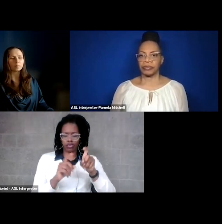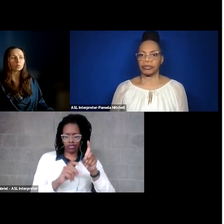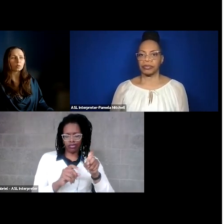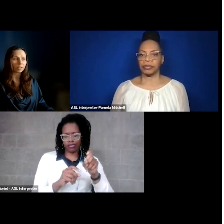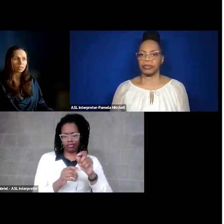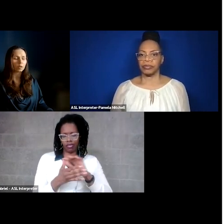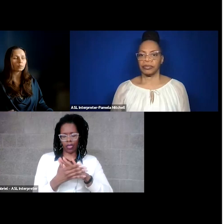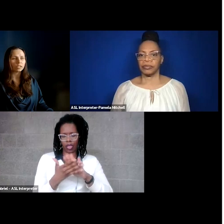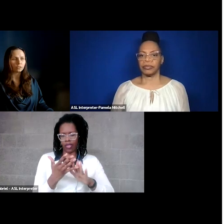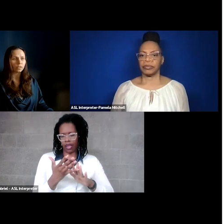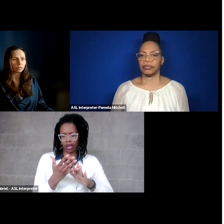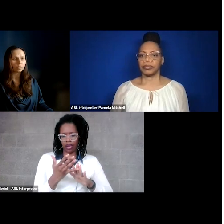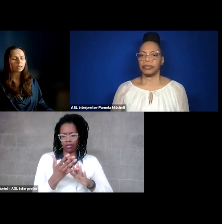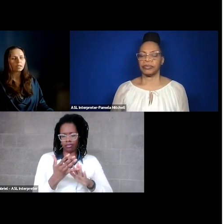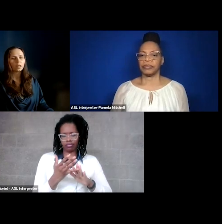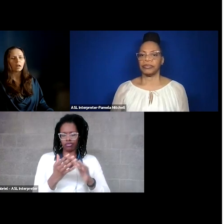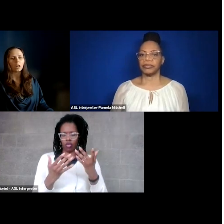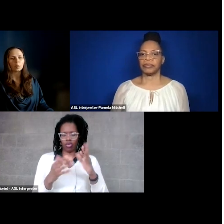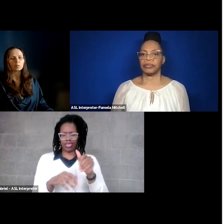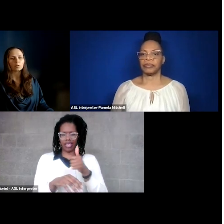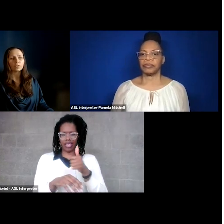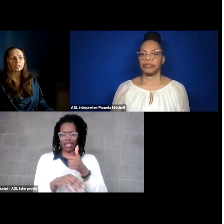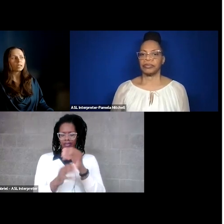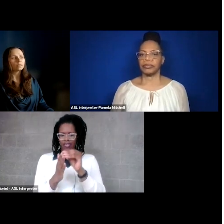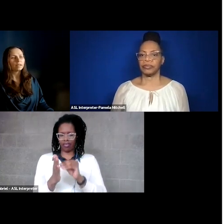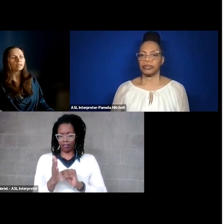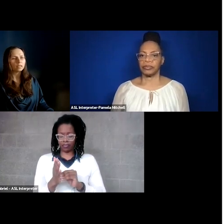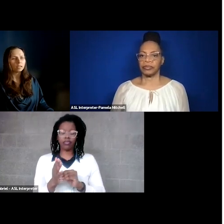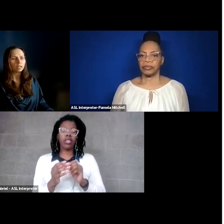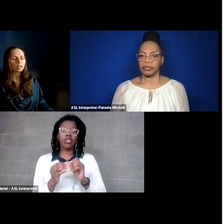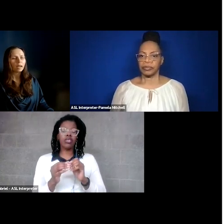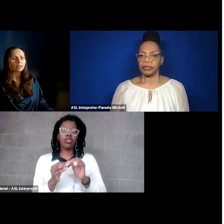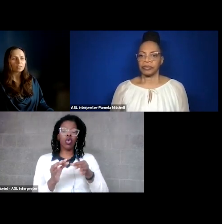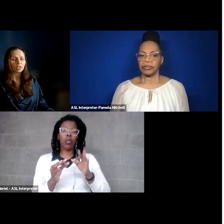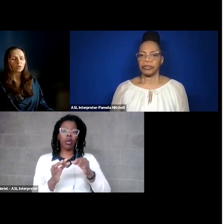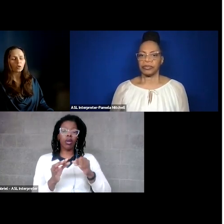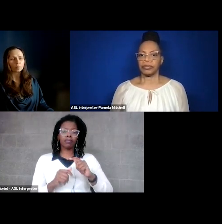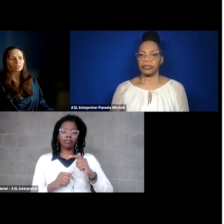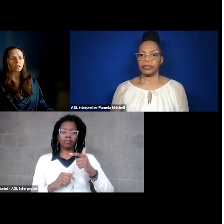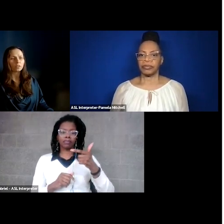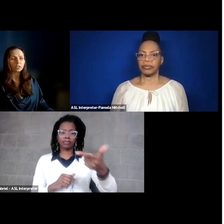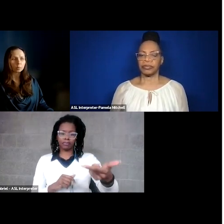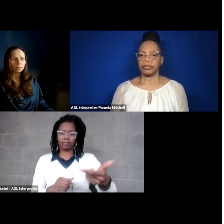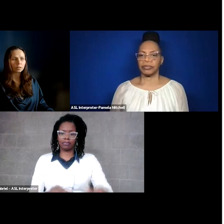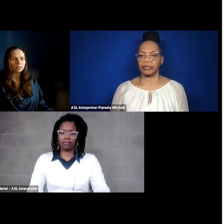y lo que estoy solicitando ya pre-llenada. Descubrí que los formularios de la SSA son rellenables